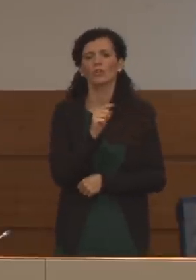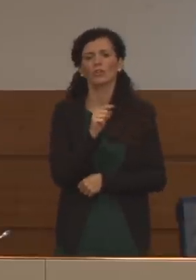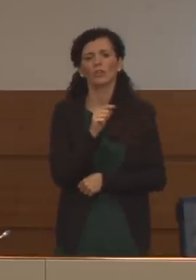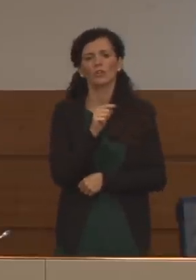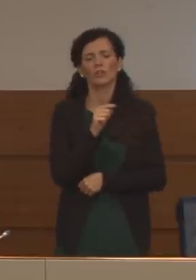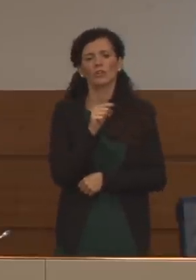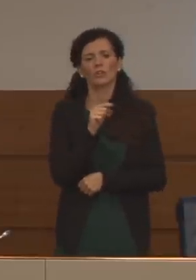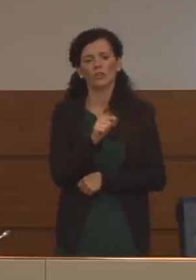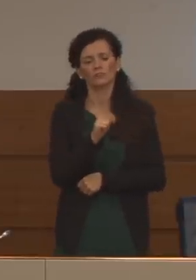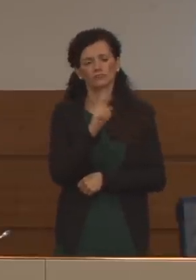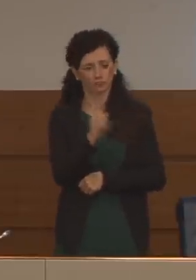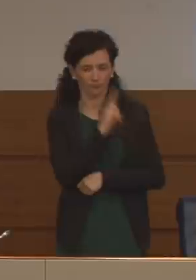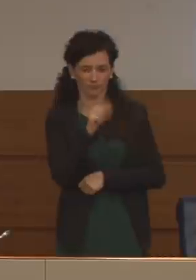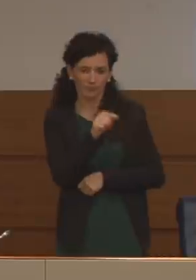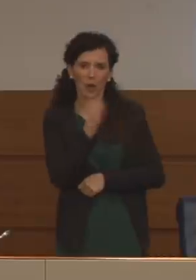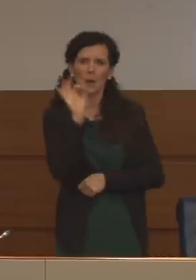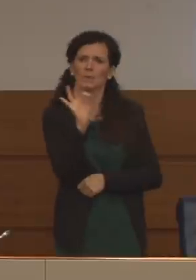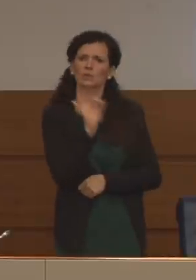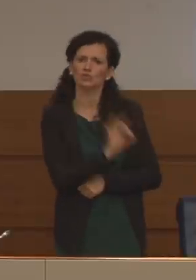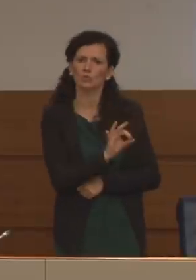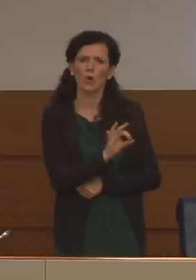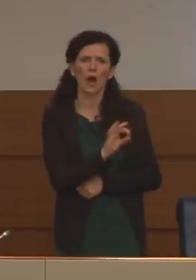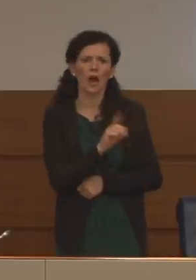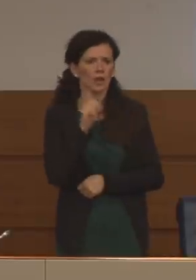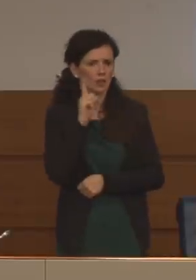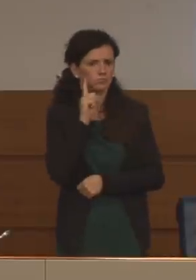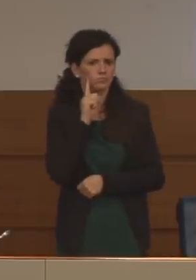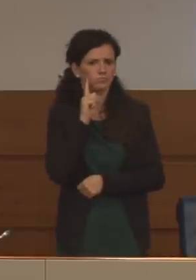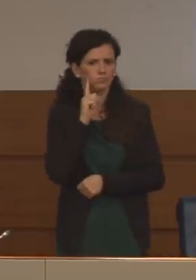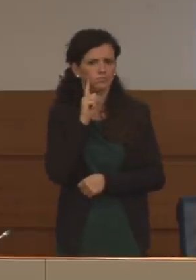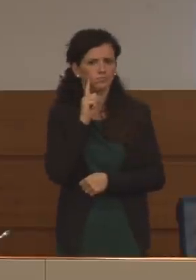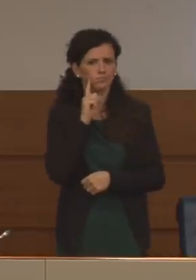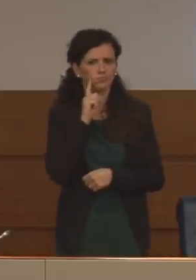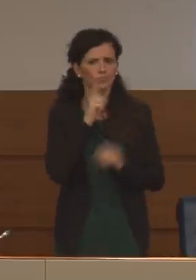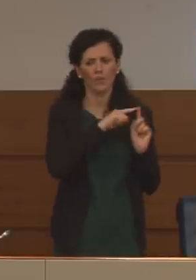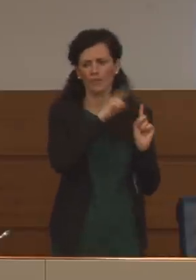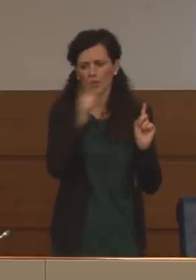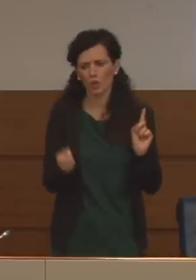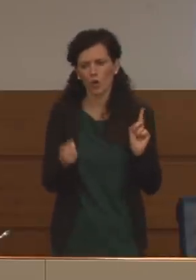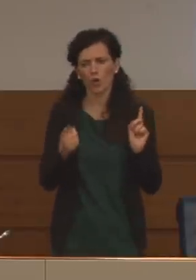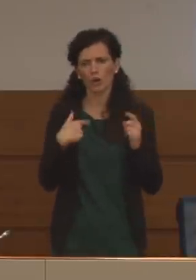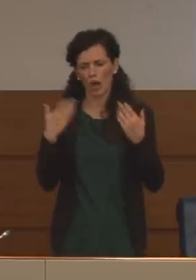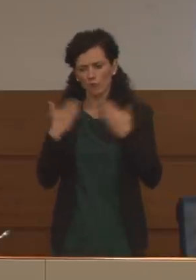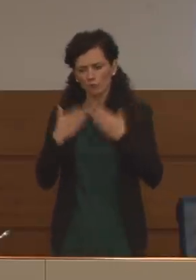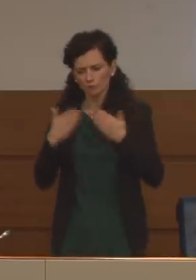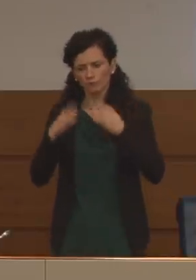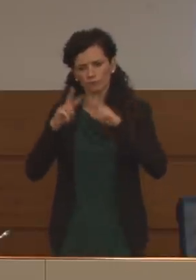le percentuali che abbiamo condiviso in queste giornate,